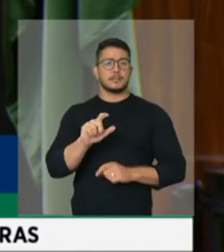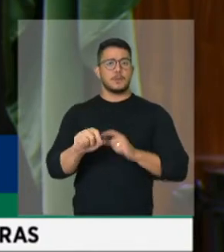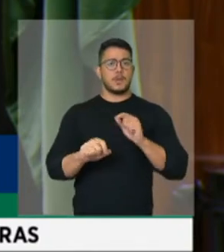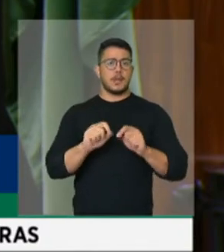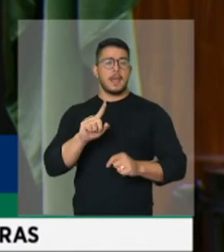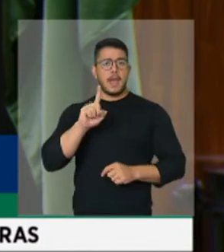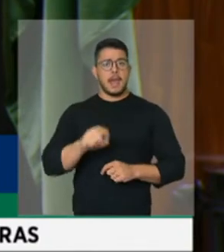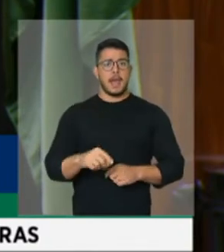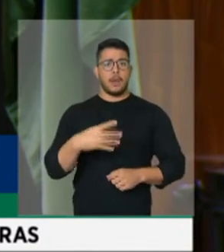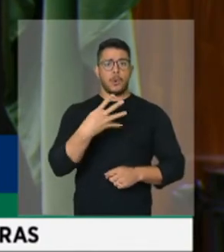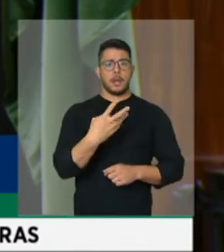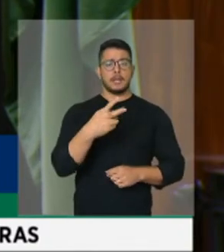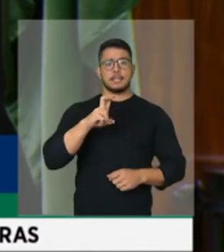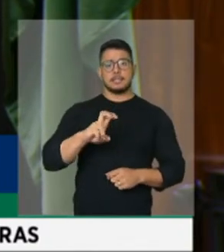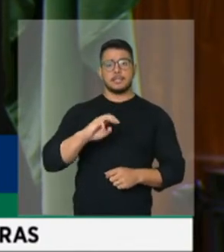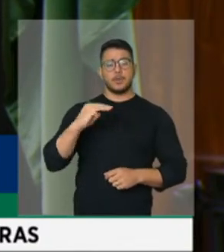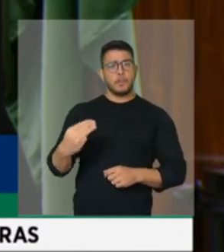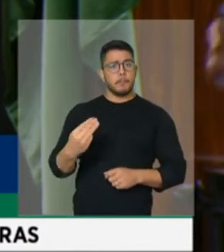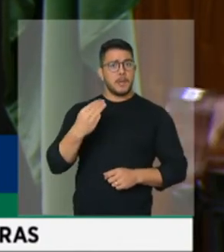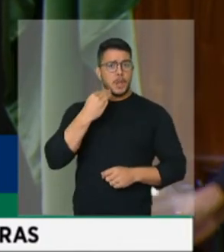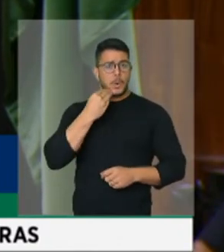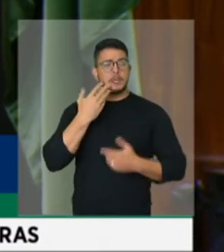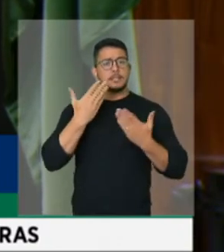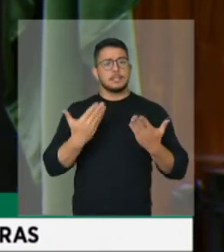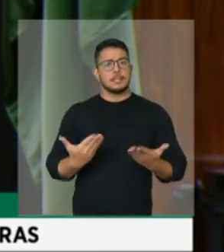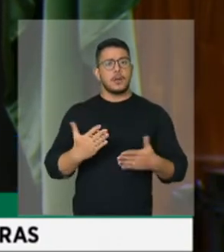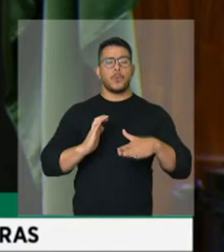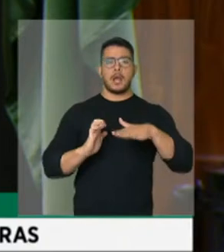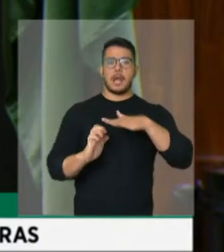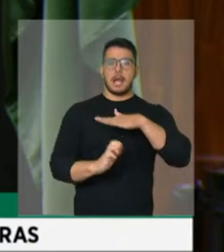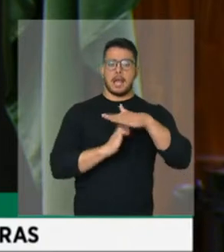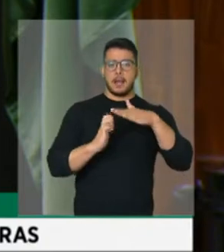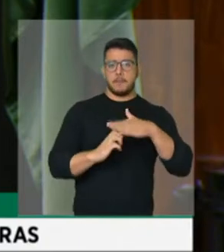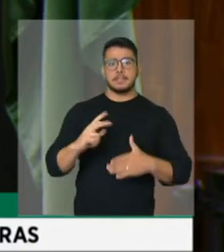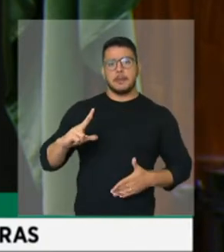PRA QUE A PRIVATIZADA POSSA ESTAR RECEBENDO ESSE DINHEIRO AO INVÀS DO RECEBIMENTO SER